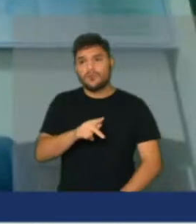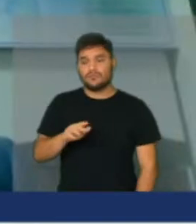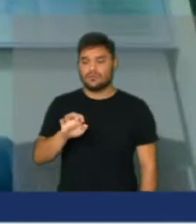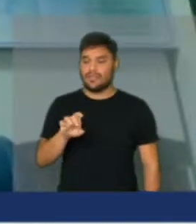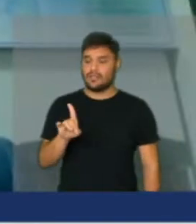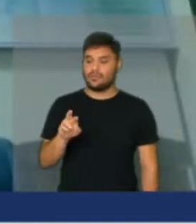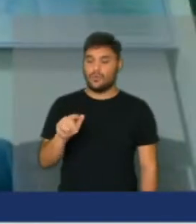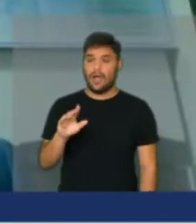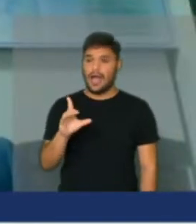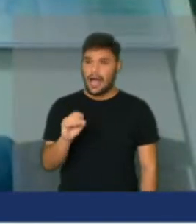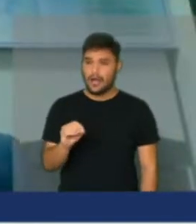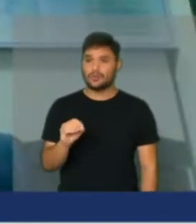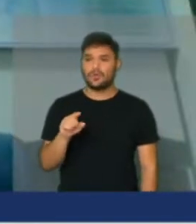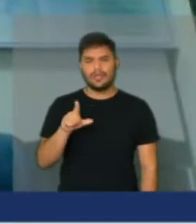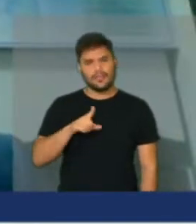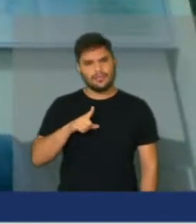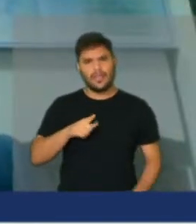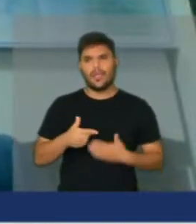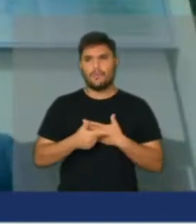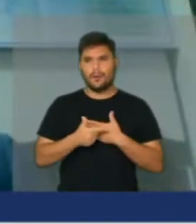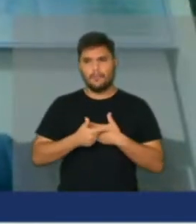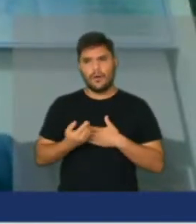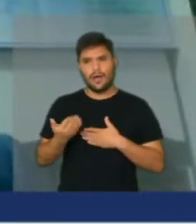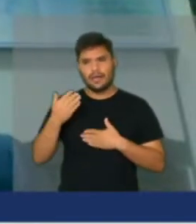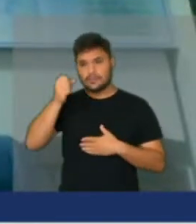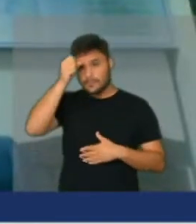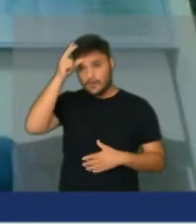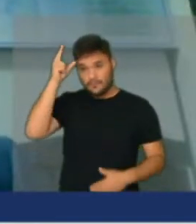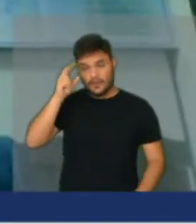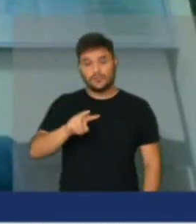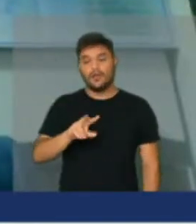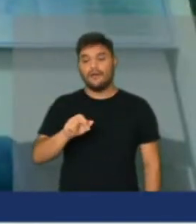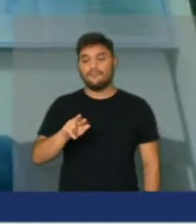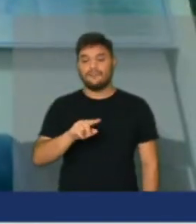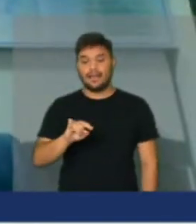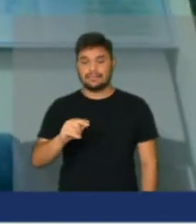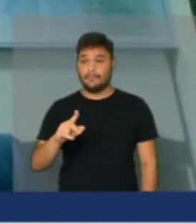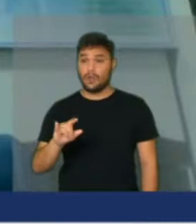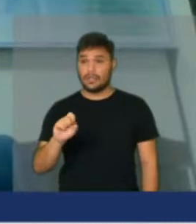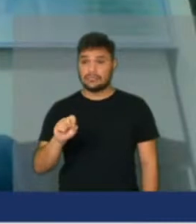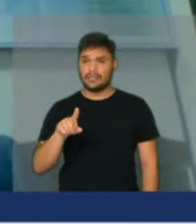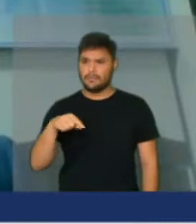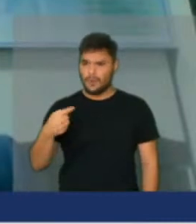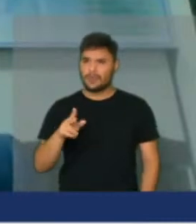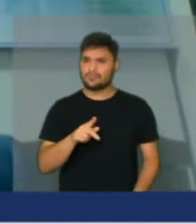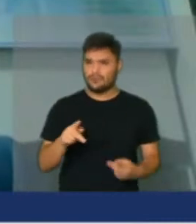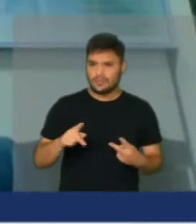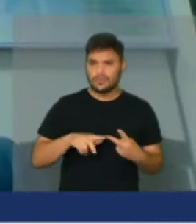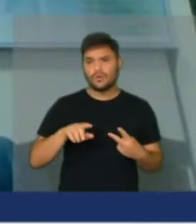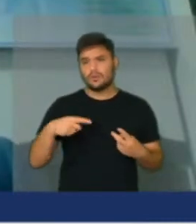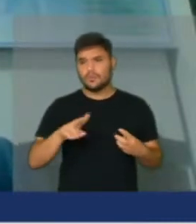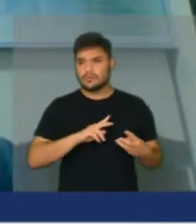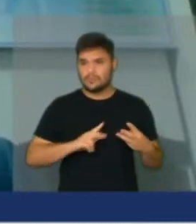COMO PREFEITO DE VÁRZEA PAULISTA MAS DEPOIS COMO PROFESSOR E COMO PRESIDENTE ENTRE TANTOS OUTROS QUE FIZERAM... ESTA JORNADA DE